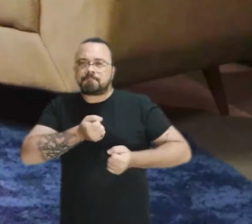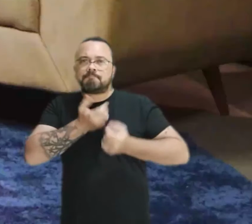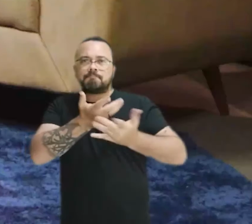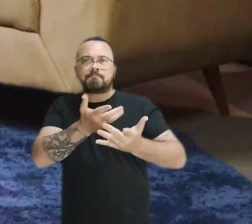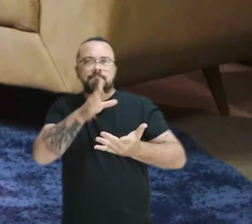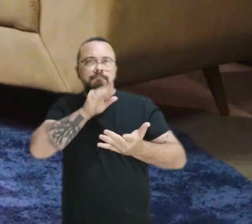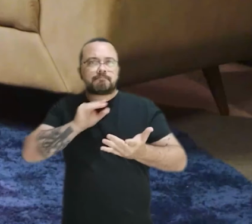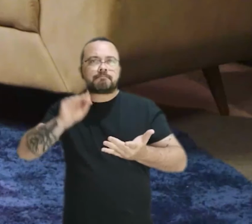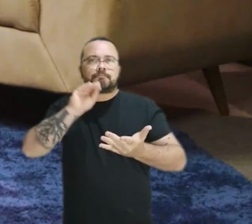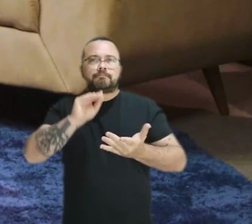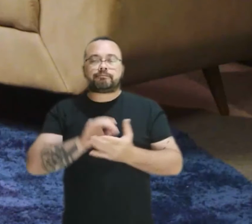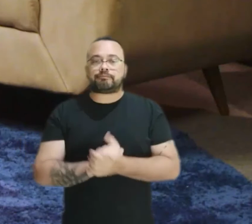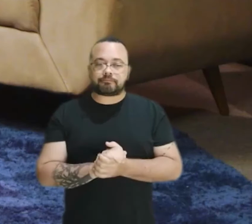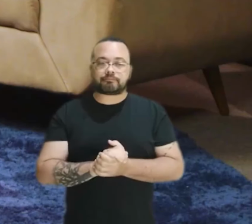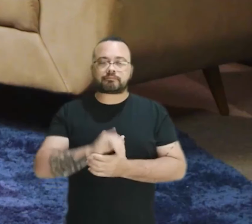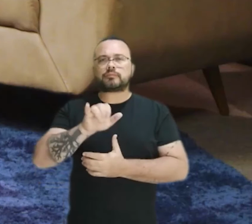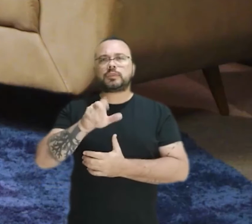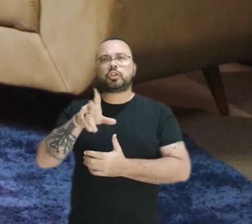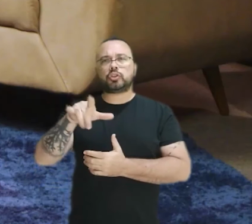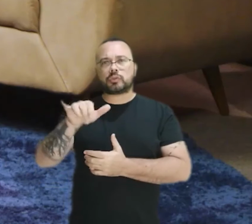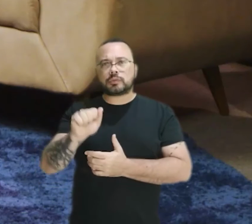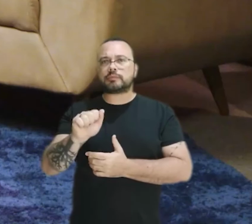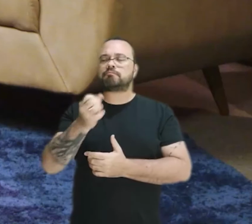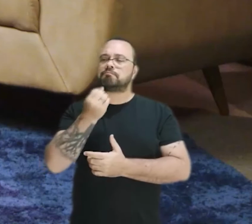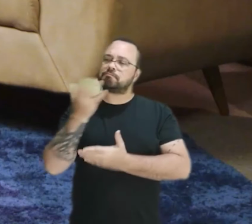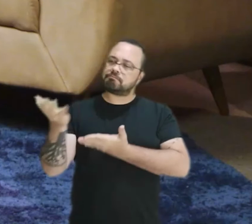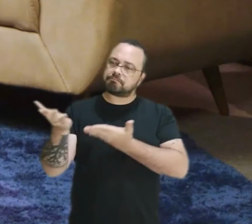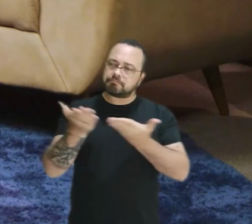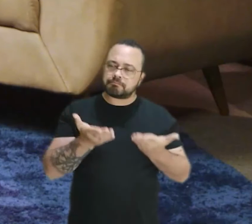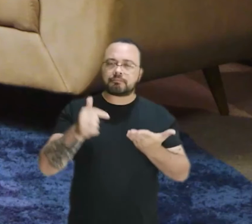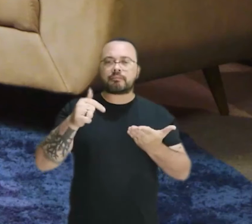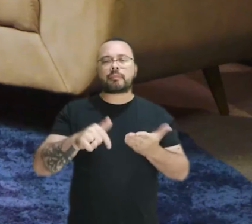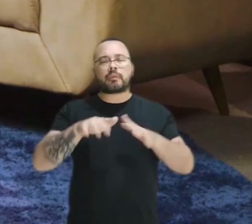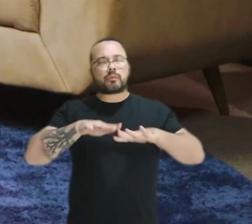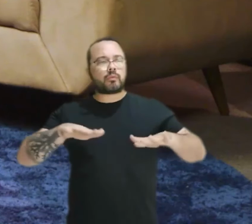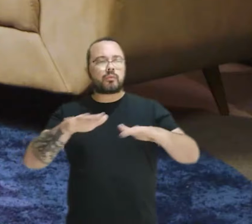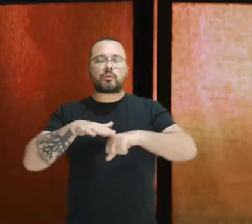Julia, seja muito bem-vinda ao nosso "Arena da Palavra",